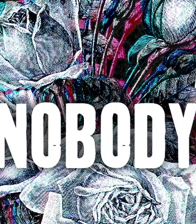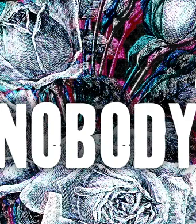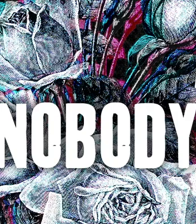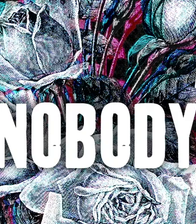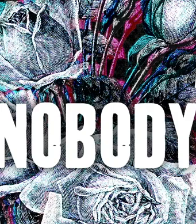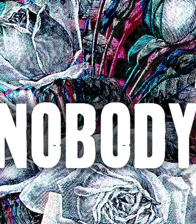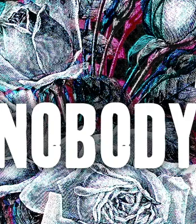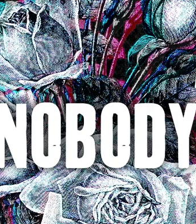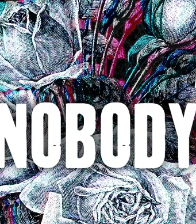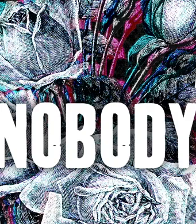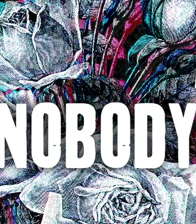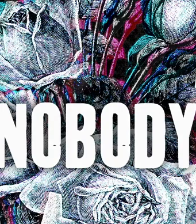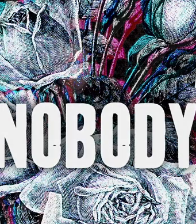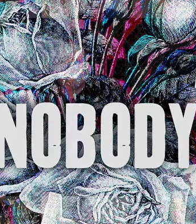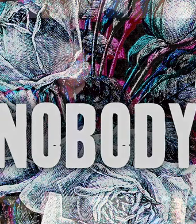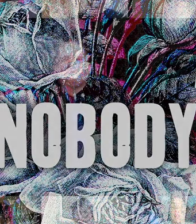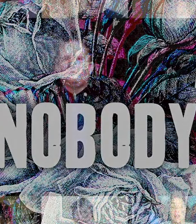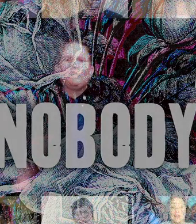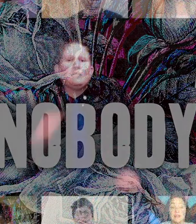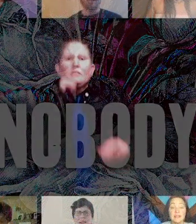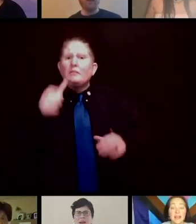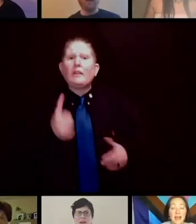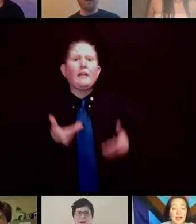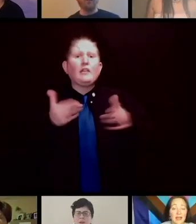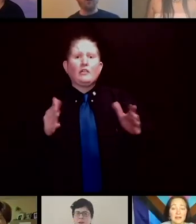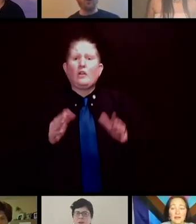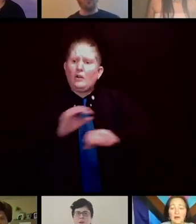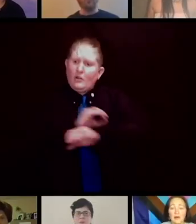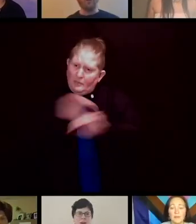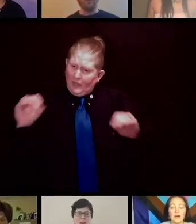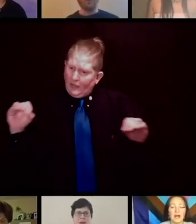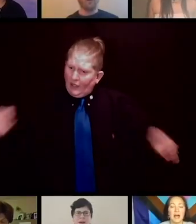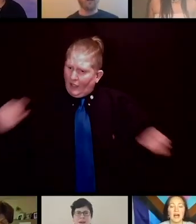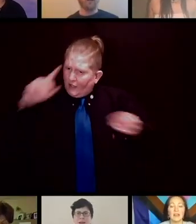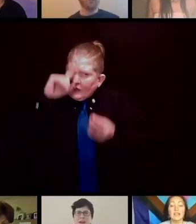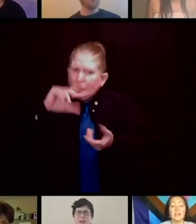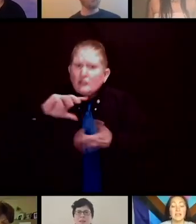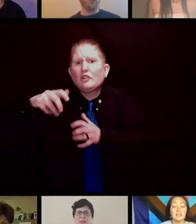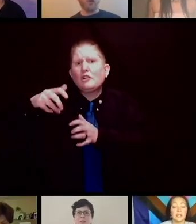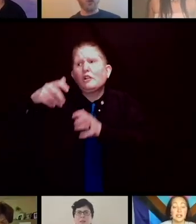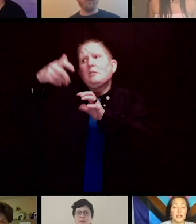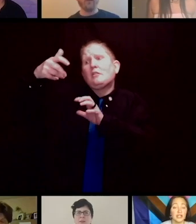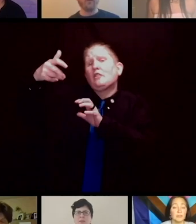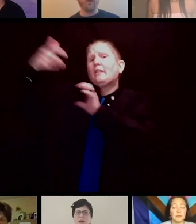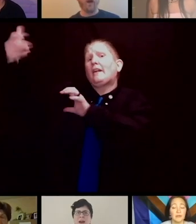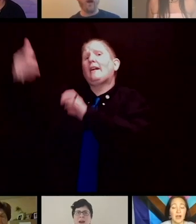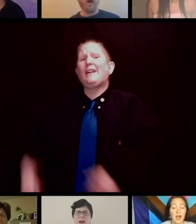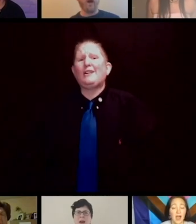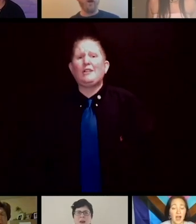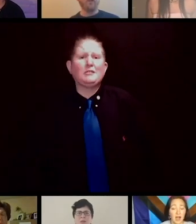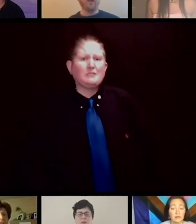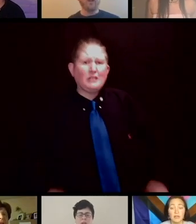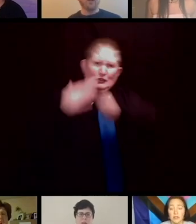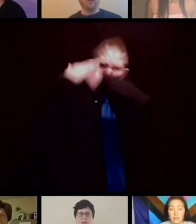Ensambles en Conjunto No dejaré que nadie me cambie